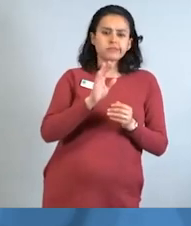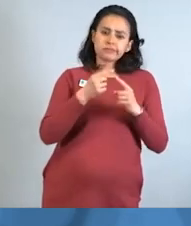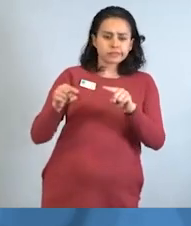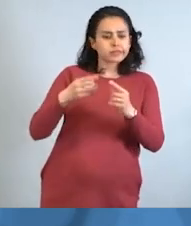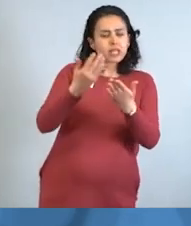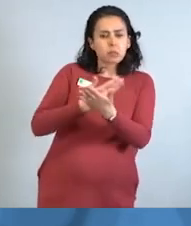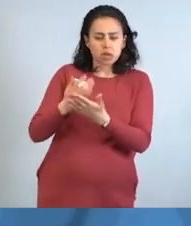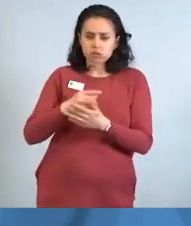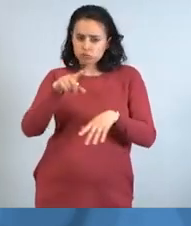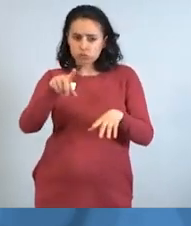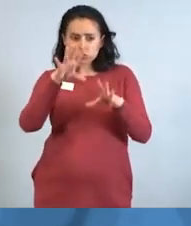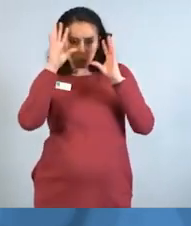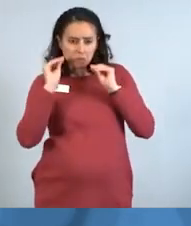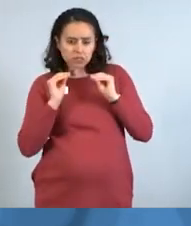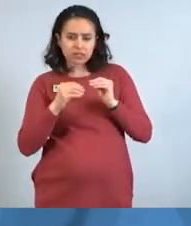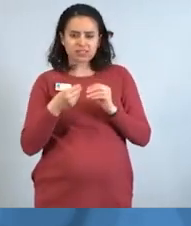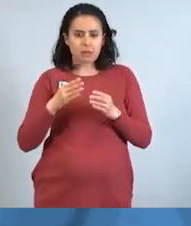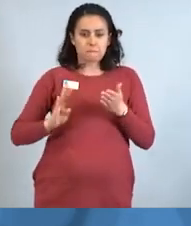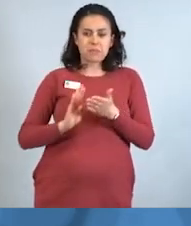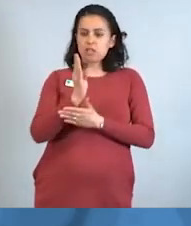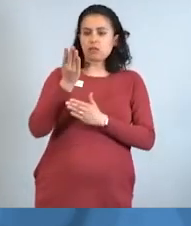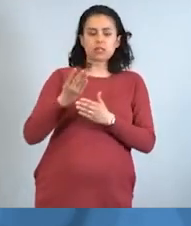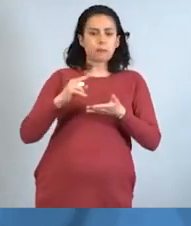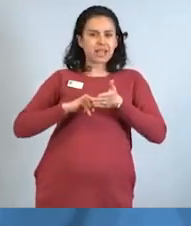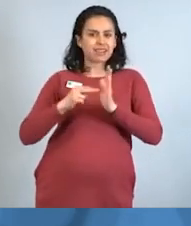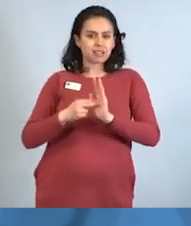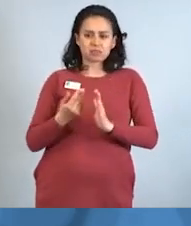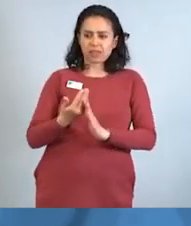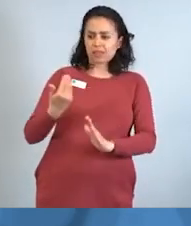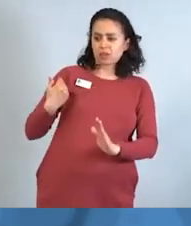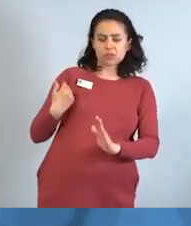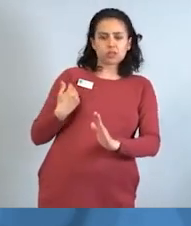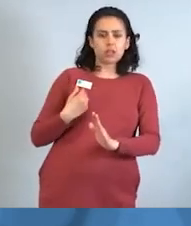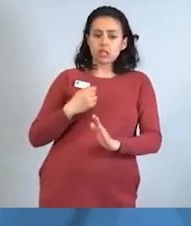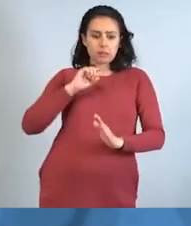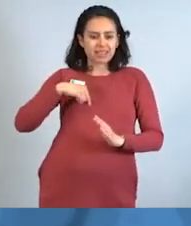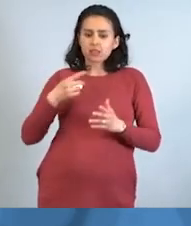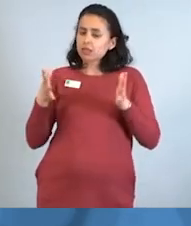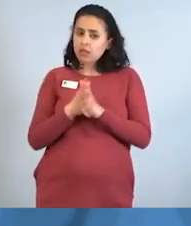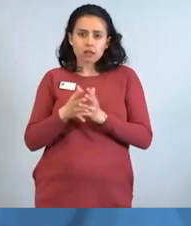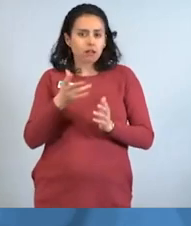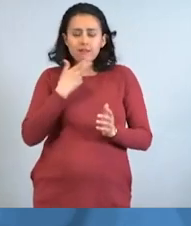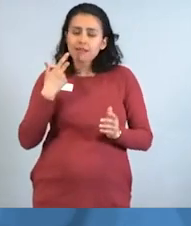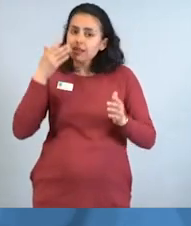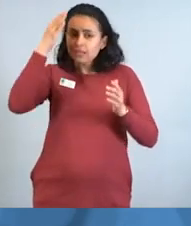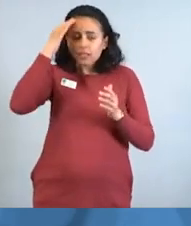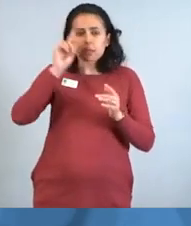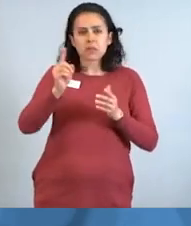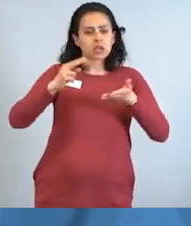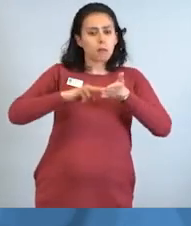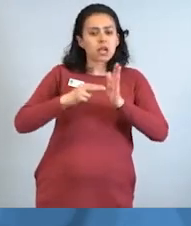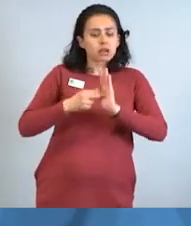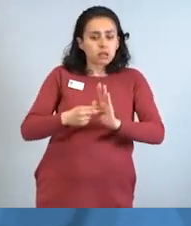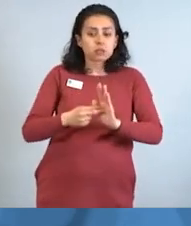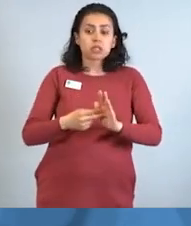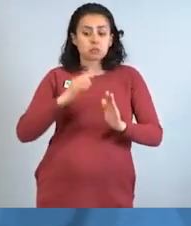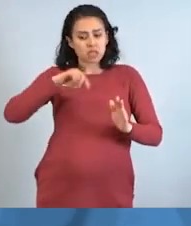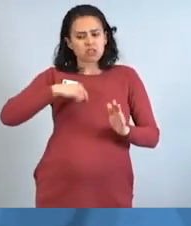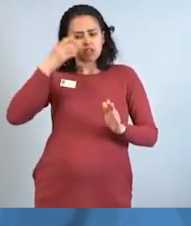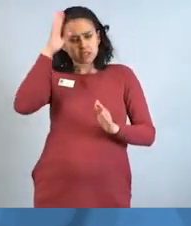Tällä hetkellä ei tiedetä tarkasti, mikä sen aiheuttaa, mikä mekanismi. Ajatellaan, että se on immuuni tai autoimmuuni,